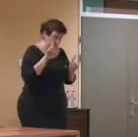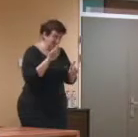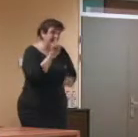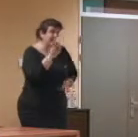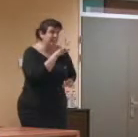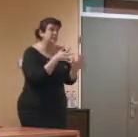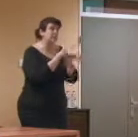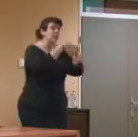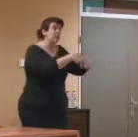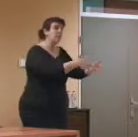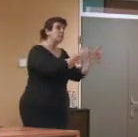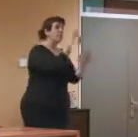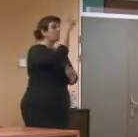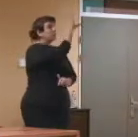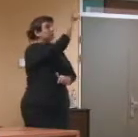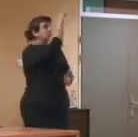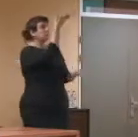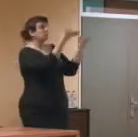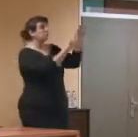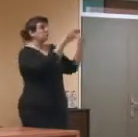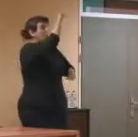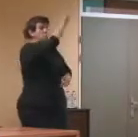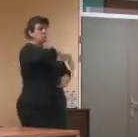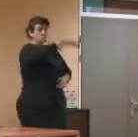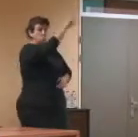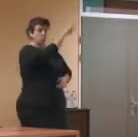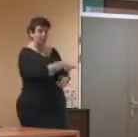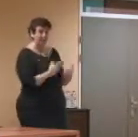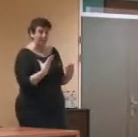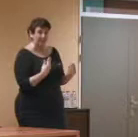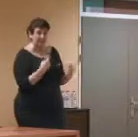democracia avanzada, una cifra tan elevada de miembros de un ejecutivo